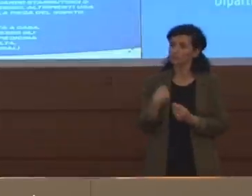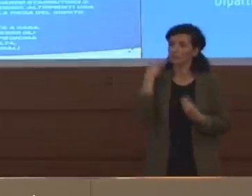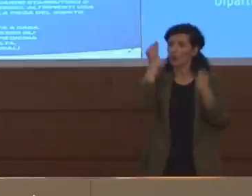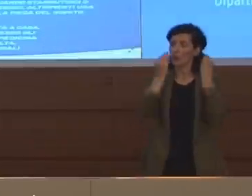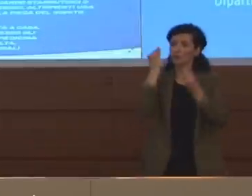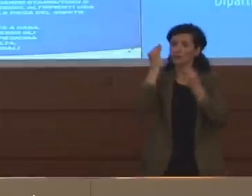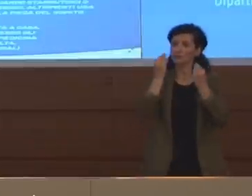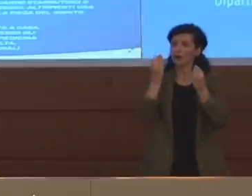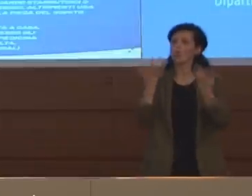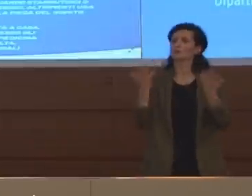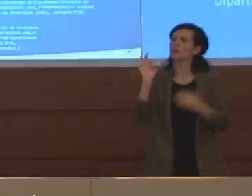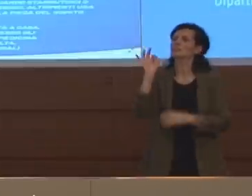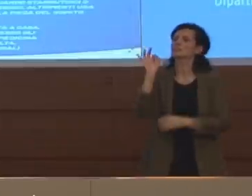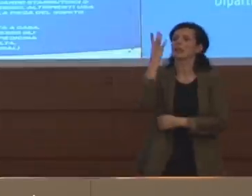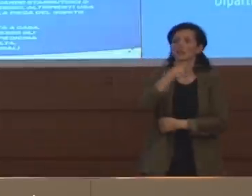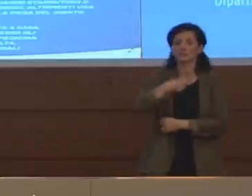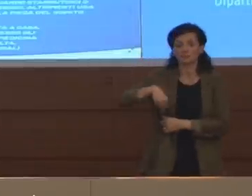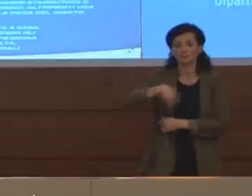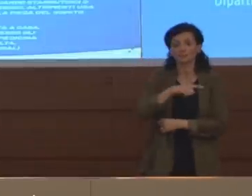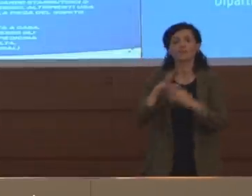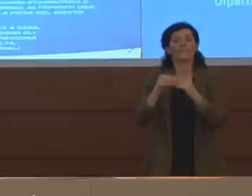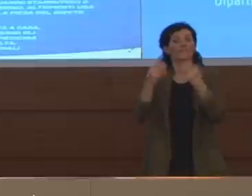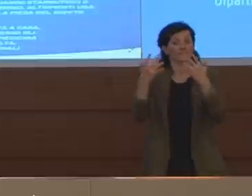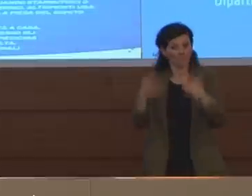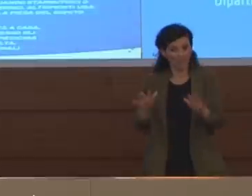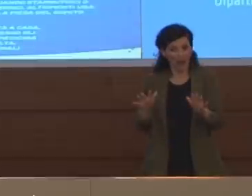l'avessimo fatte, forse le cose sarebbero andate maniera diversa.